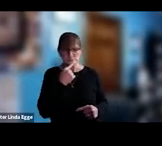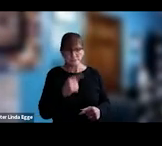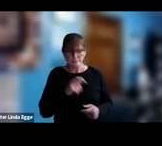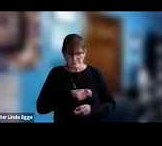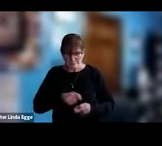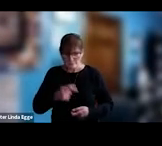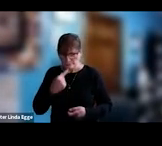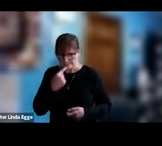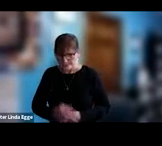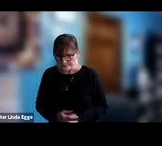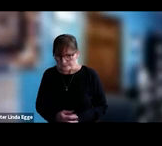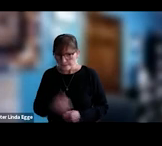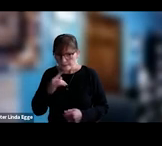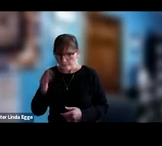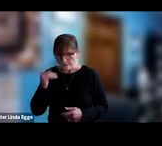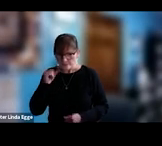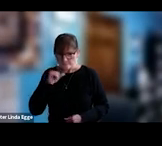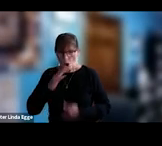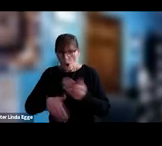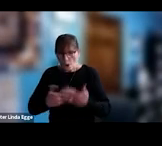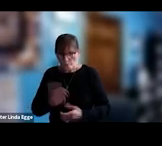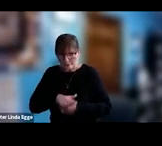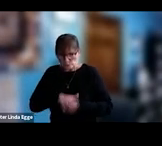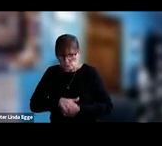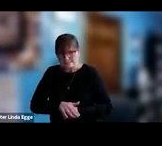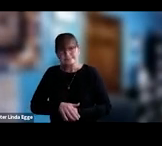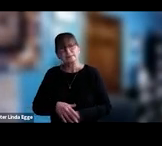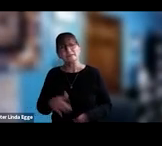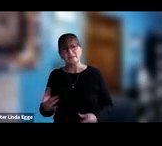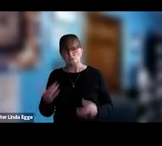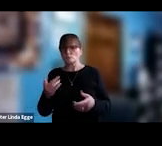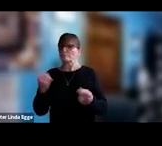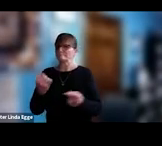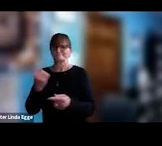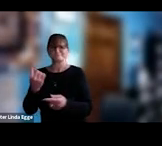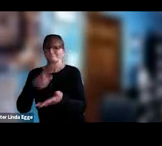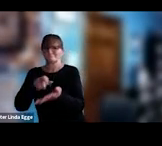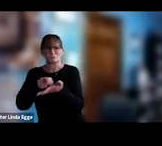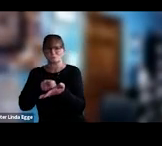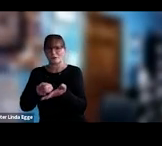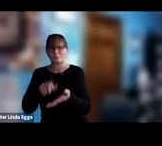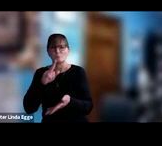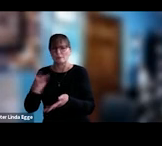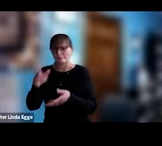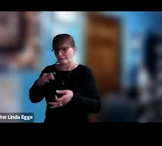es: "Por todo mi estrés". Y entonces siempre pueden escribir lo que el cliente dice y dar una descripción después de eso